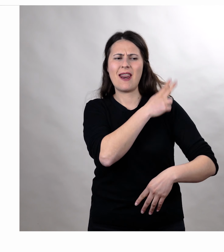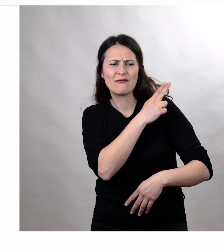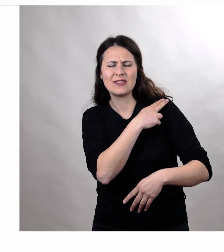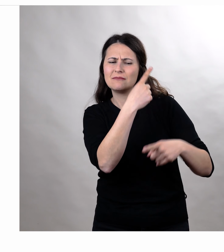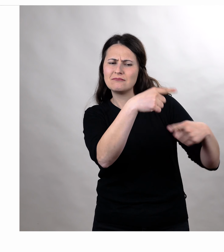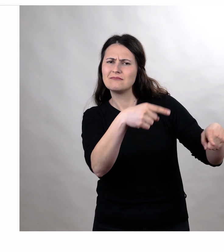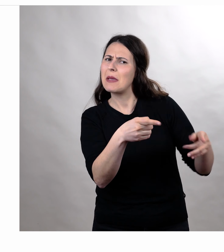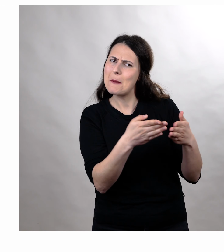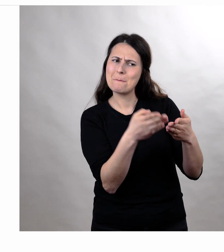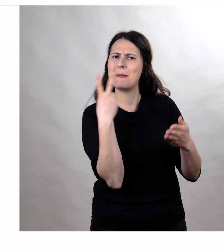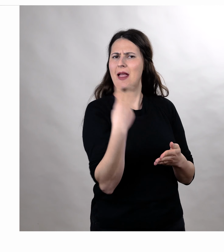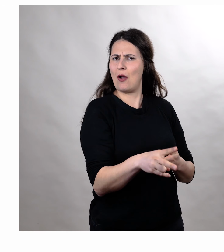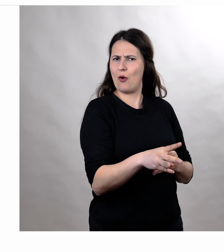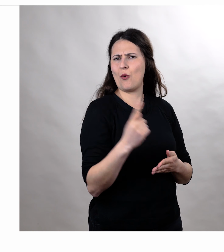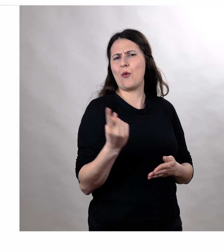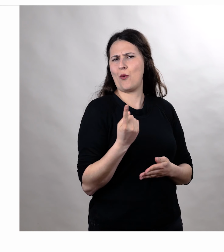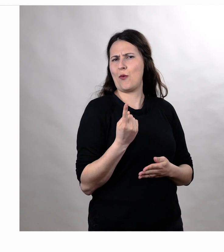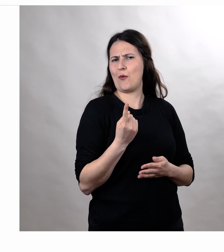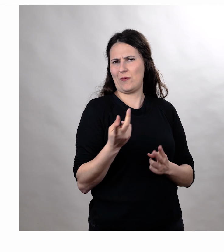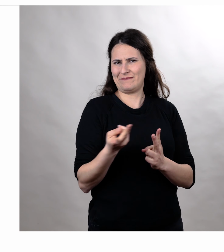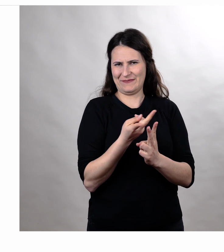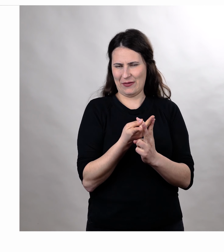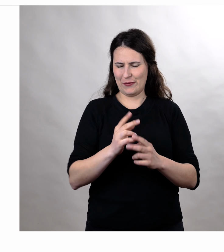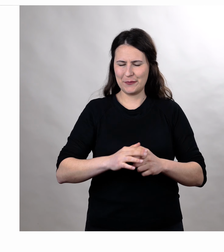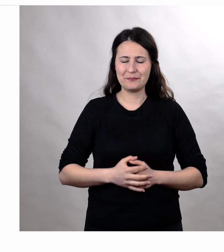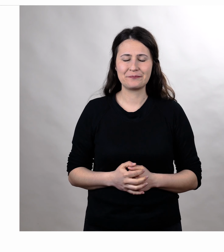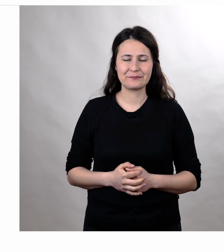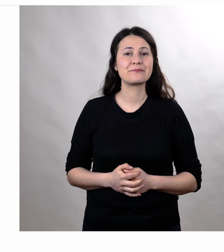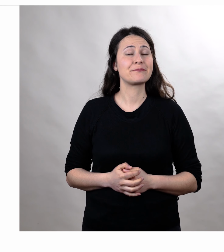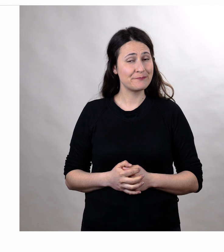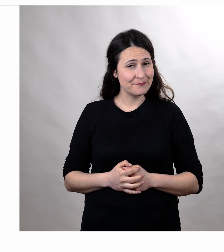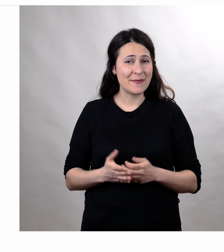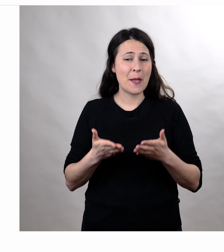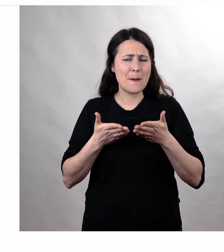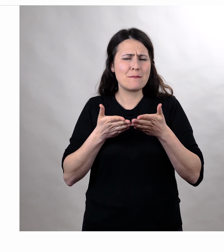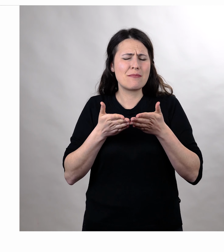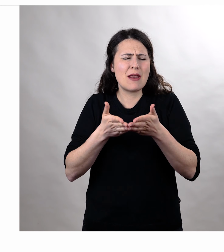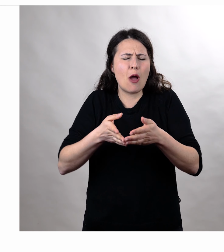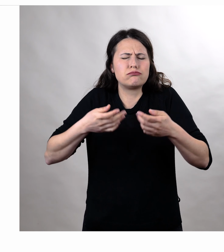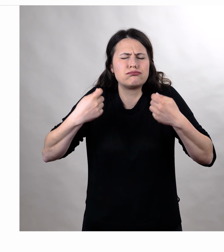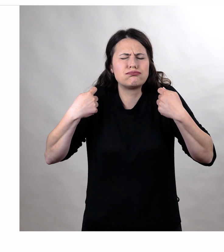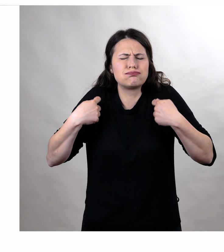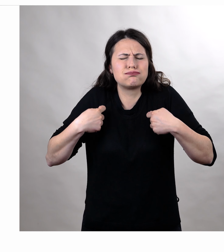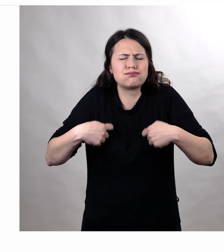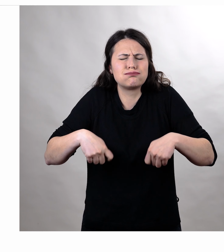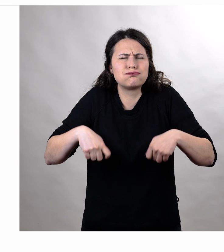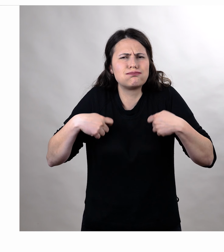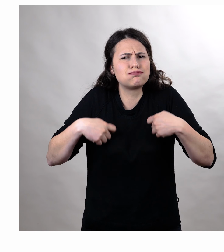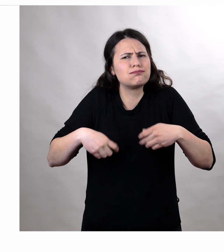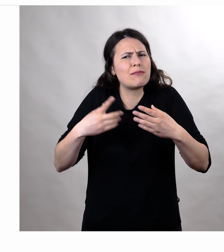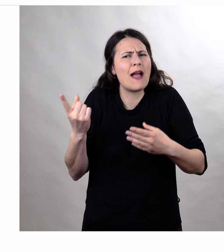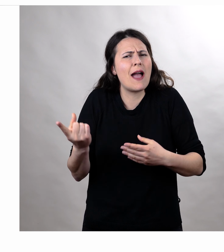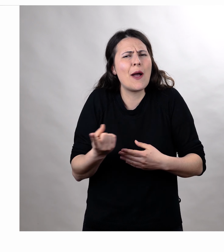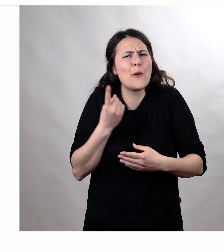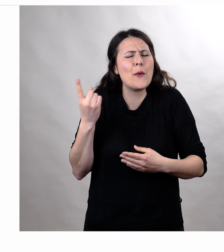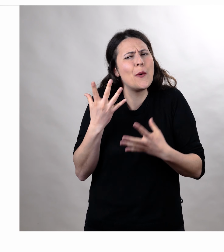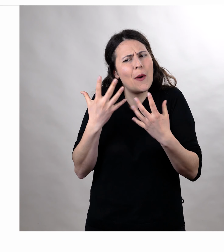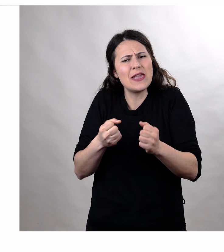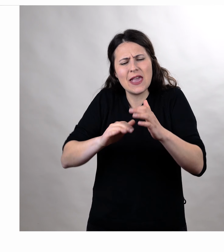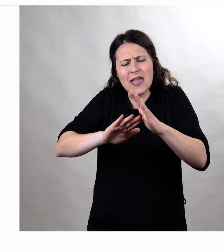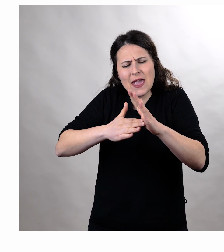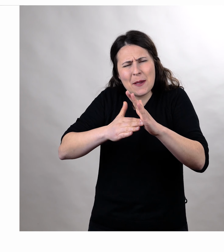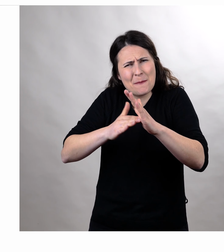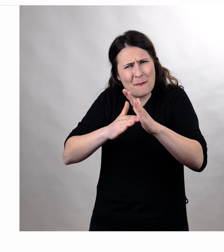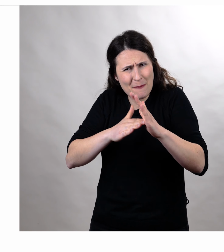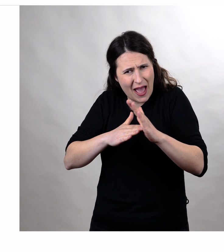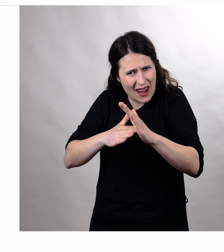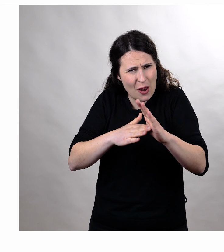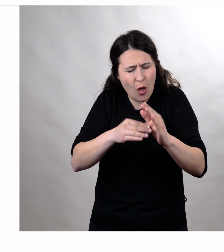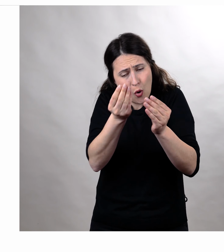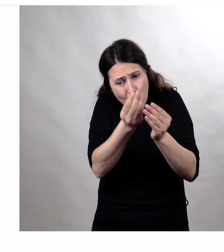Τα πιο πολυτελή πλοία έχουν συνήθως περισσότερο πλήρωμα και προσωπικό παρά επιβάτες.